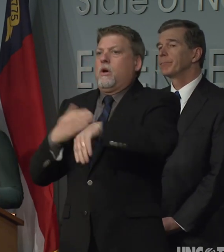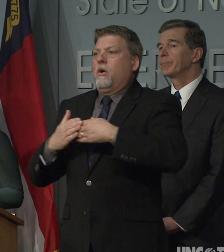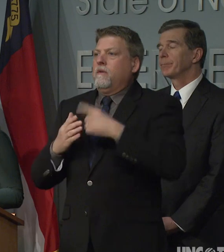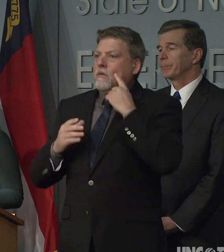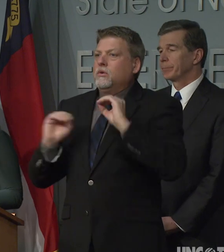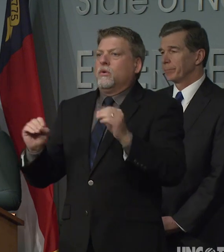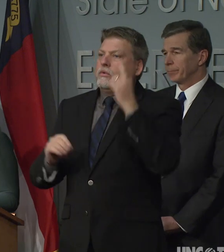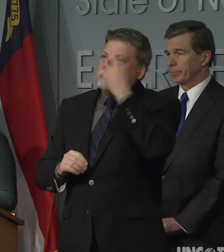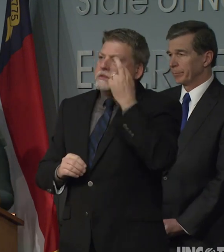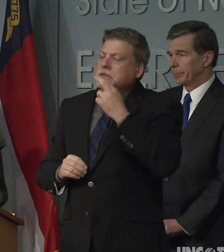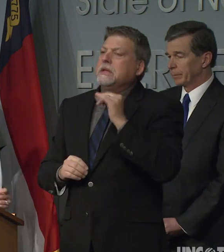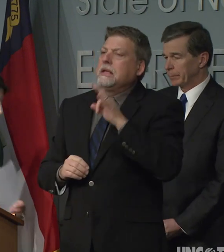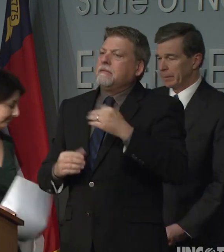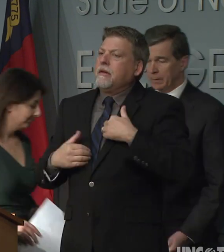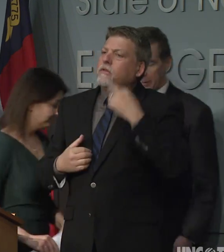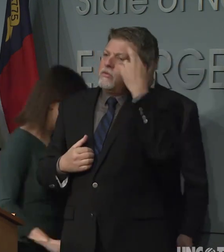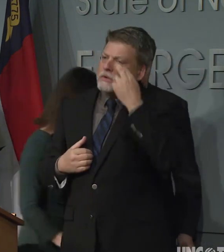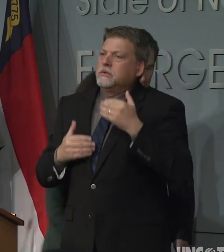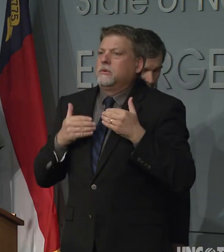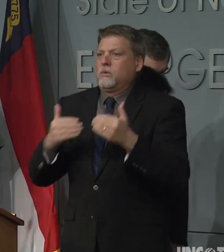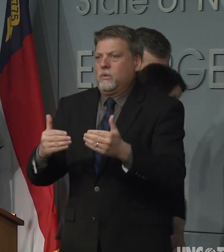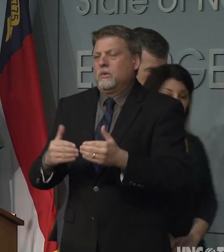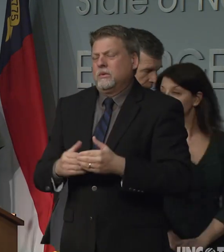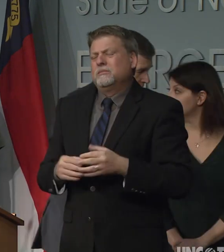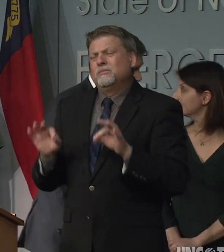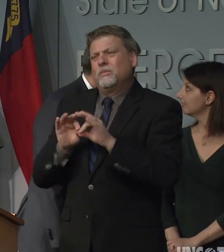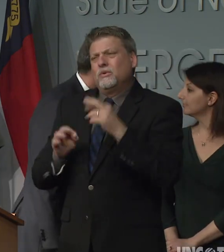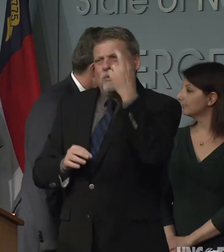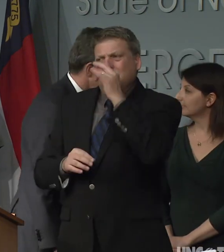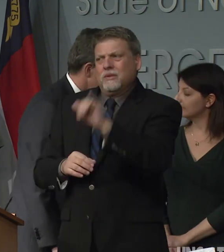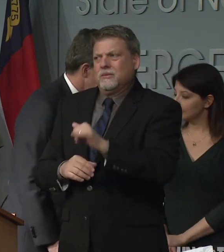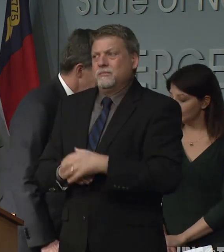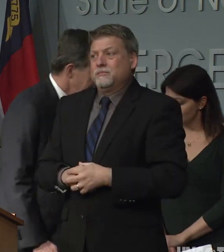sistema médico para que todo mundo tenga acceso al cuidado que necesita.